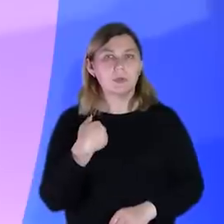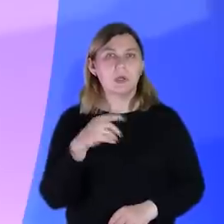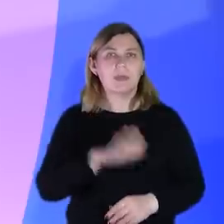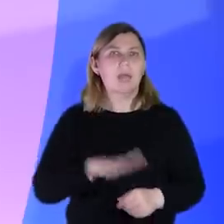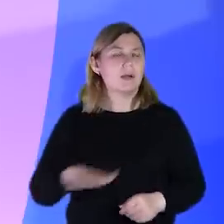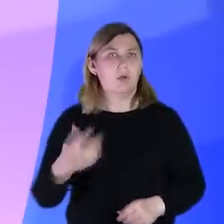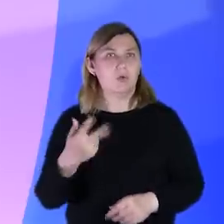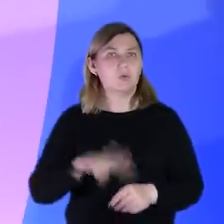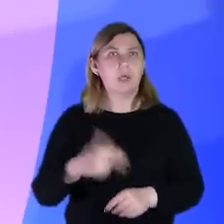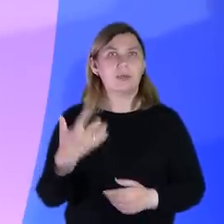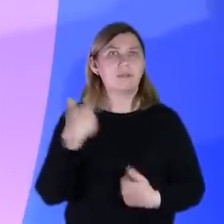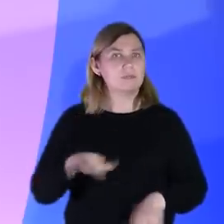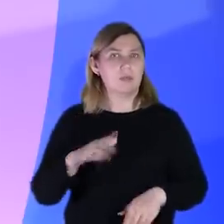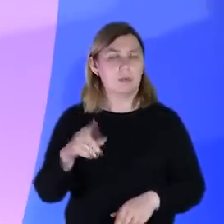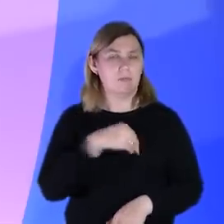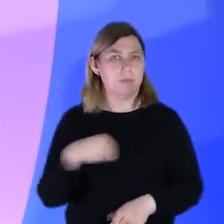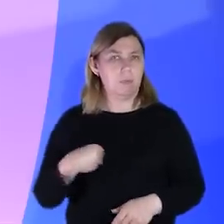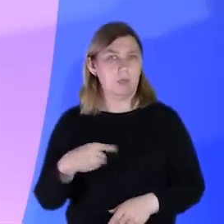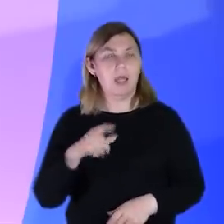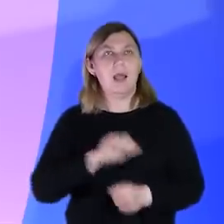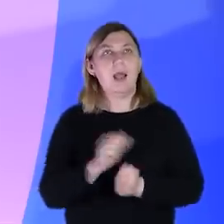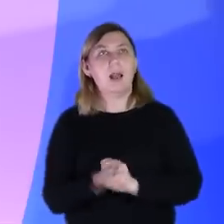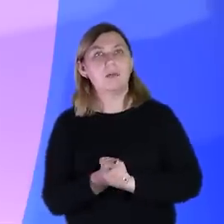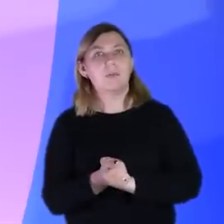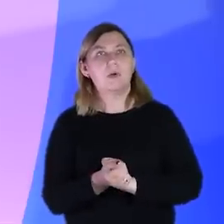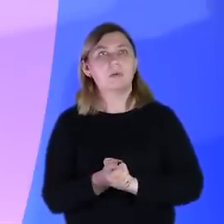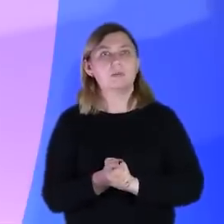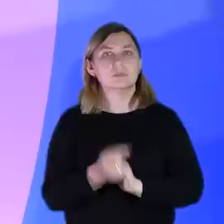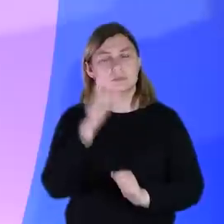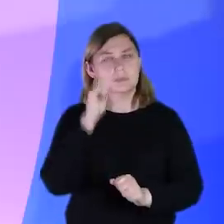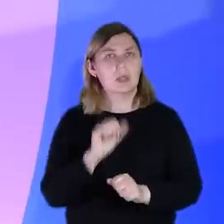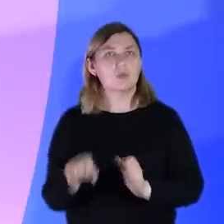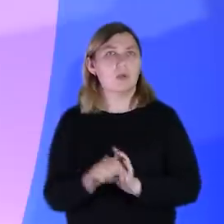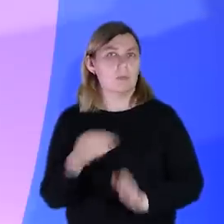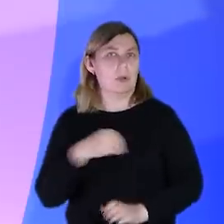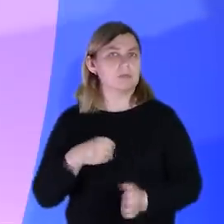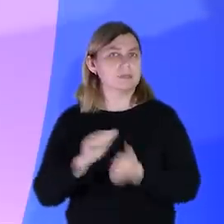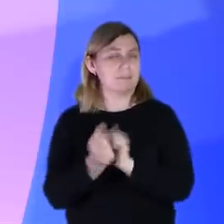które nam nie sprzyjały. Albo ich nastawienie w stosunku do państwa polskiego się zmieniało.